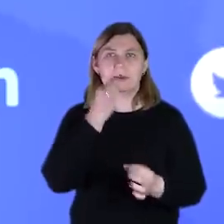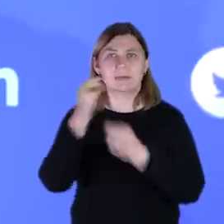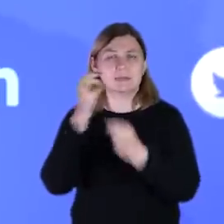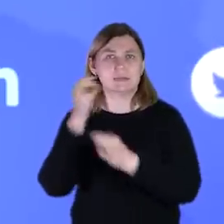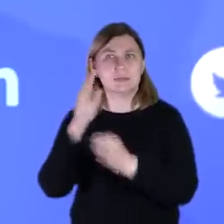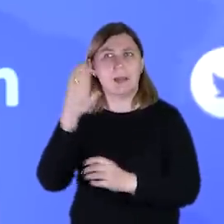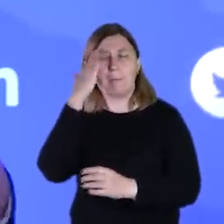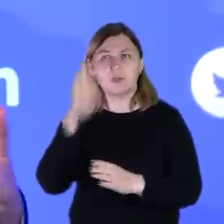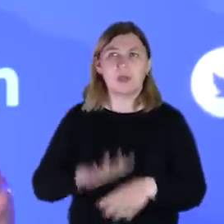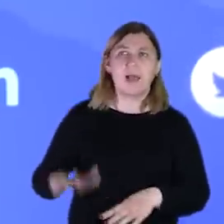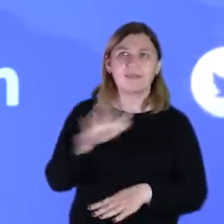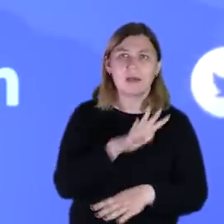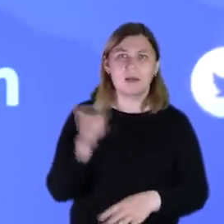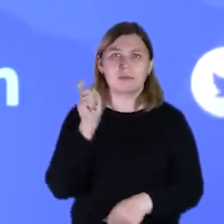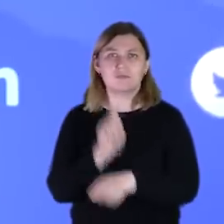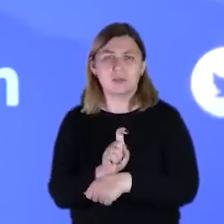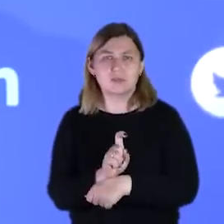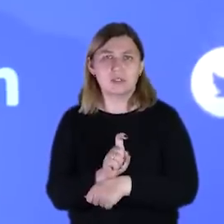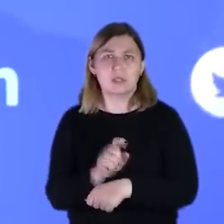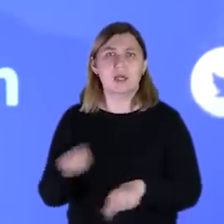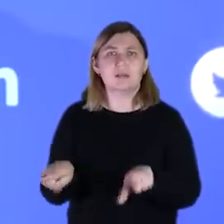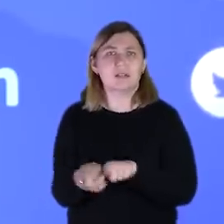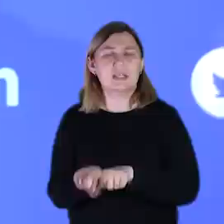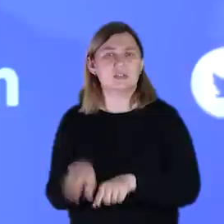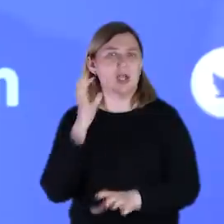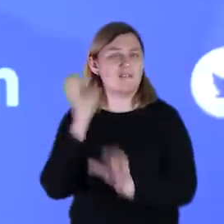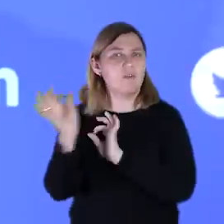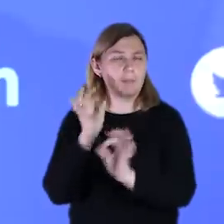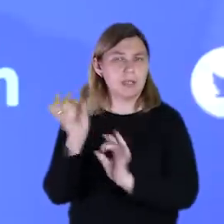czyli rozpoznawanie terenu przeciwnika, jak i działania informacyjne, tak je wtedy